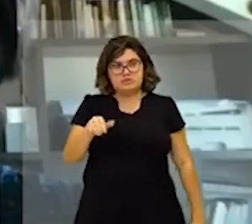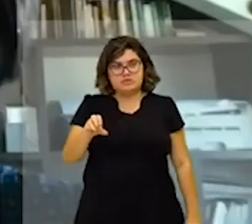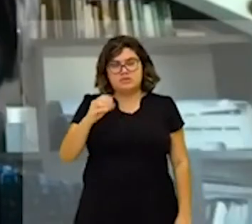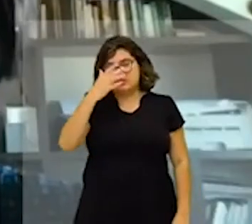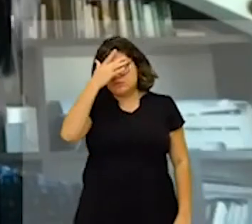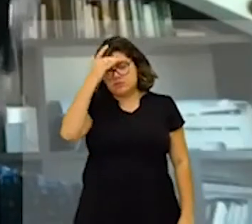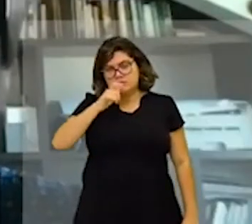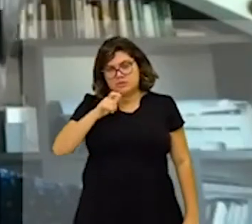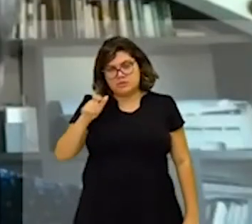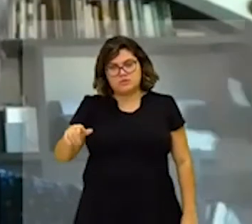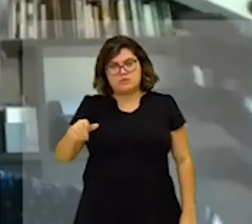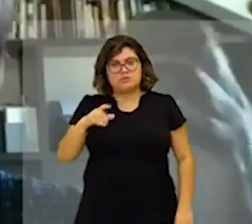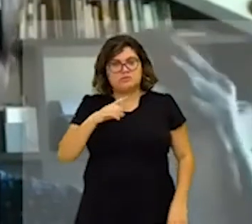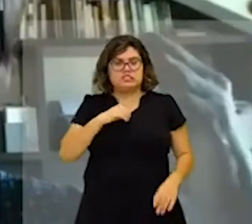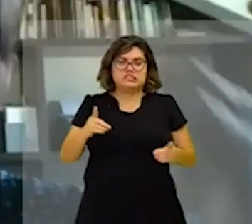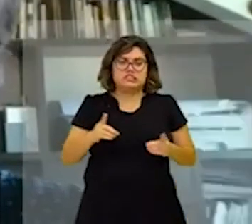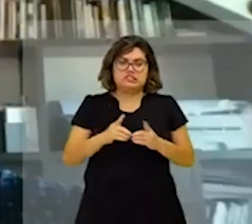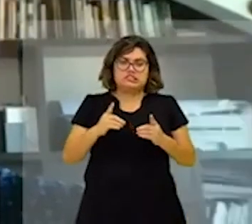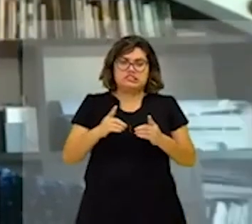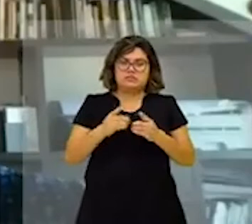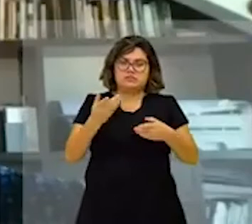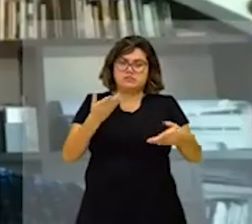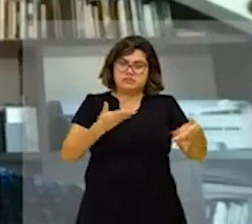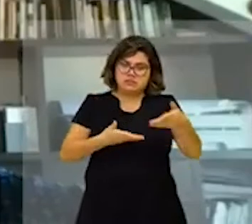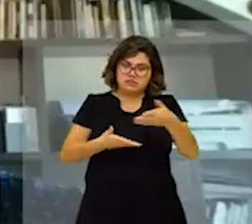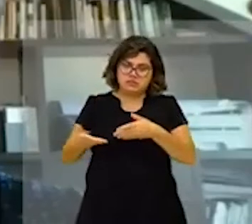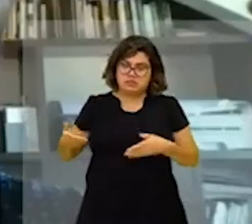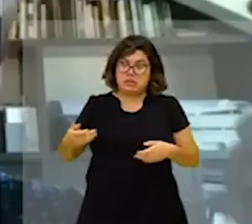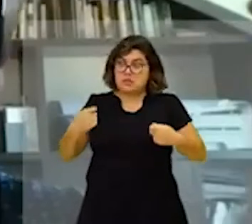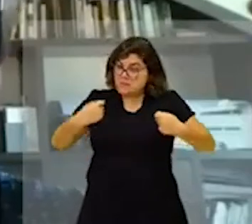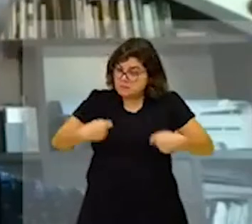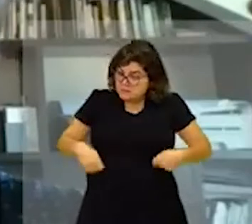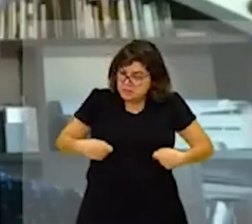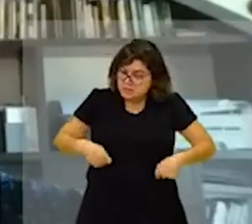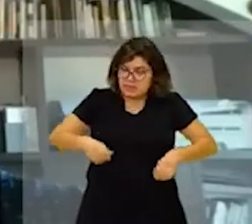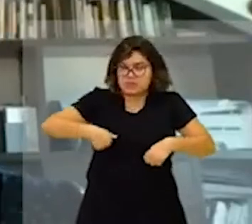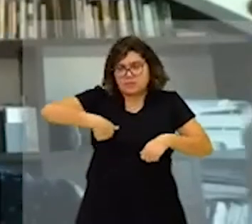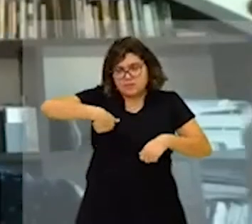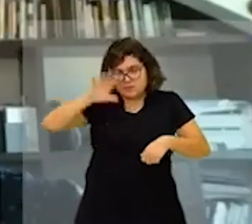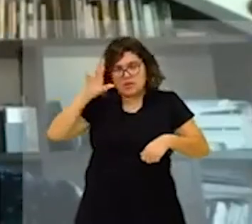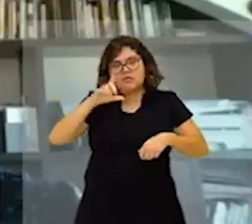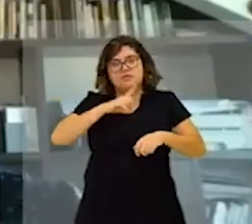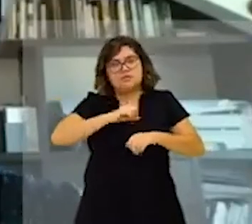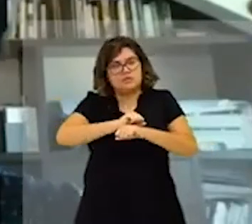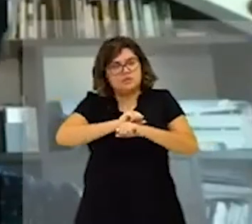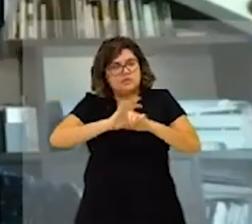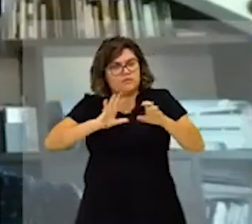muito dinâmicas então é preciso cada vez mais a gente tem muito claro quando trabalha esse tema